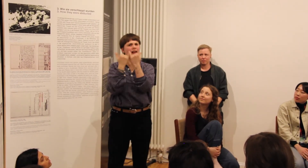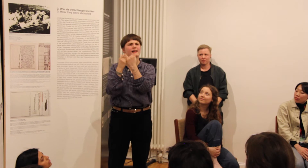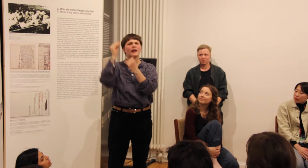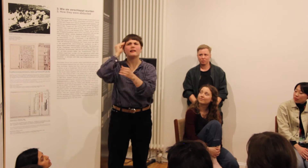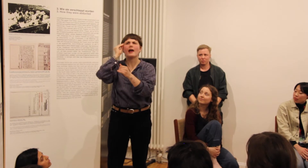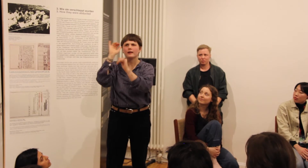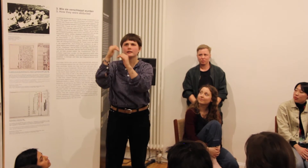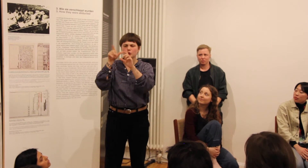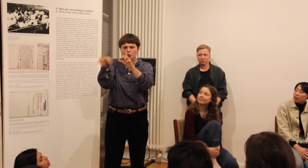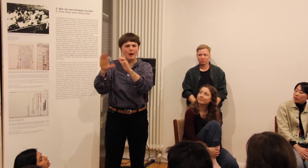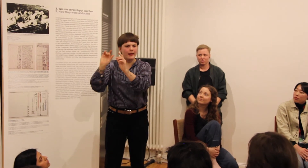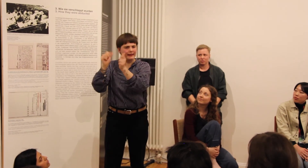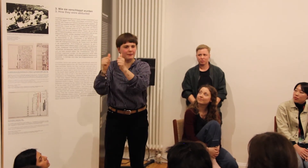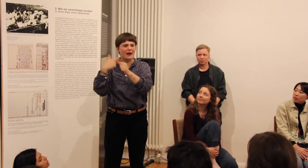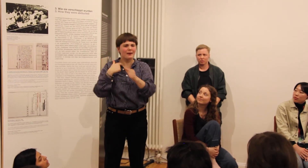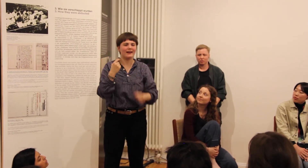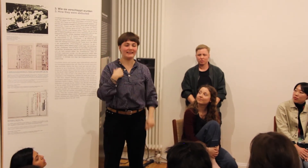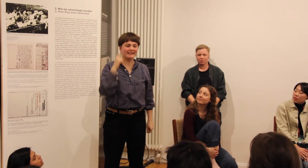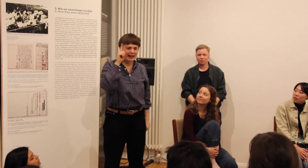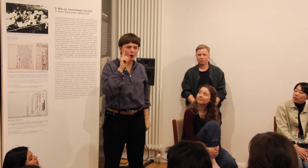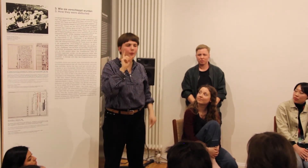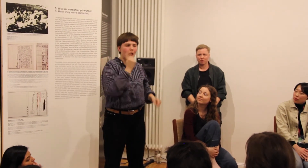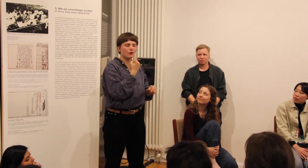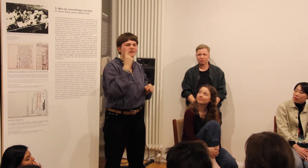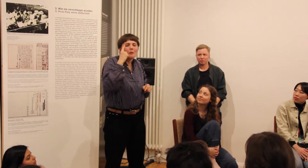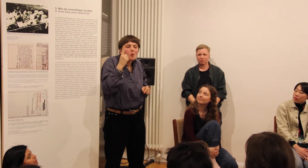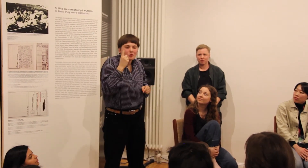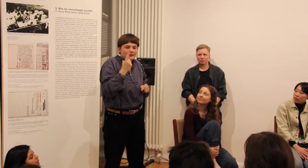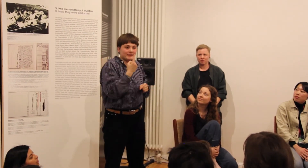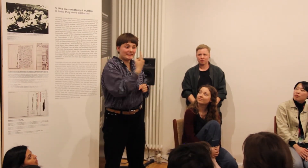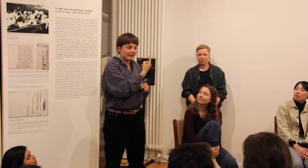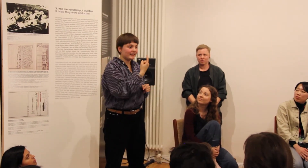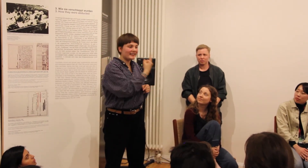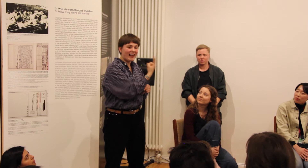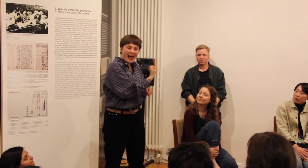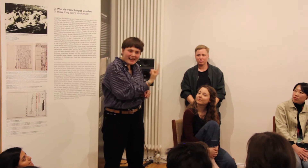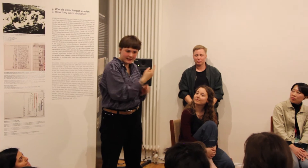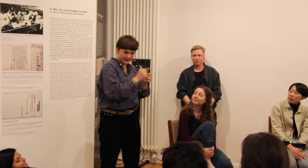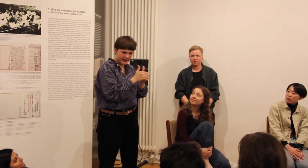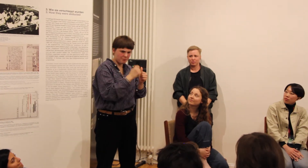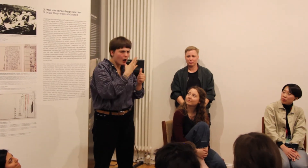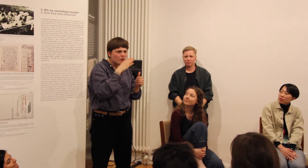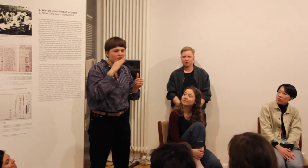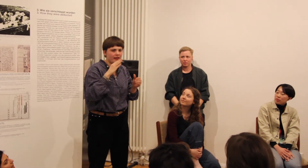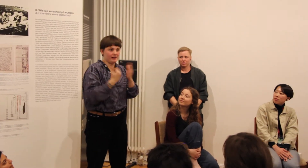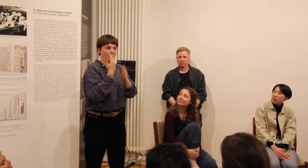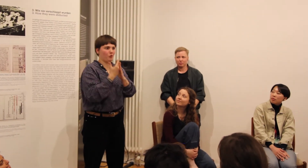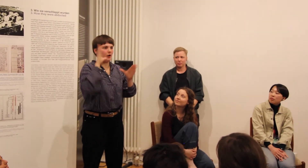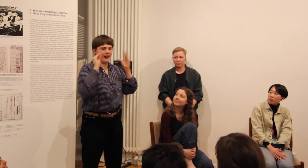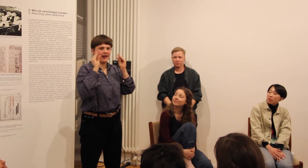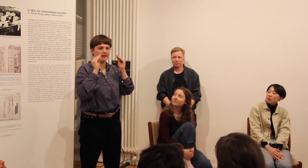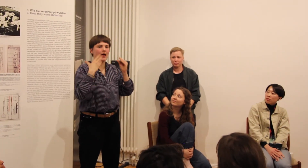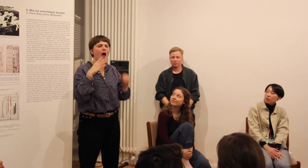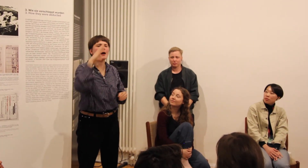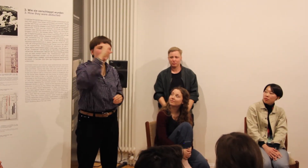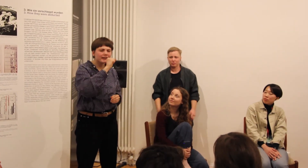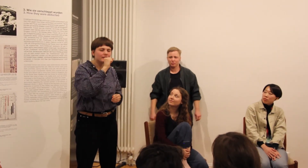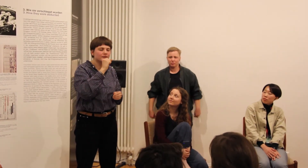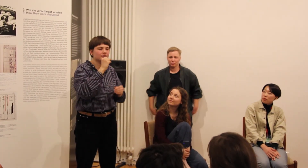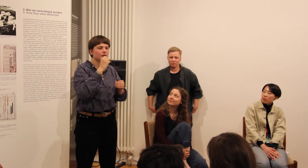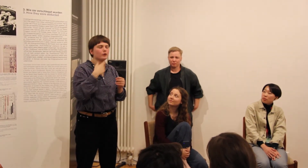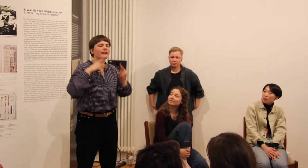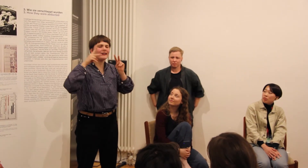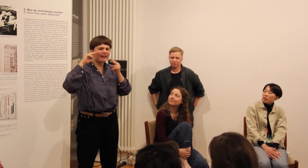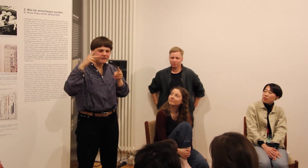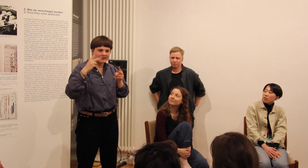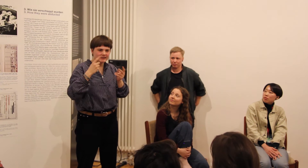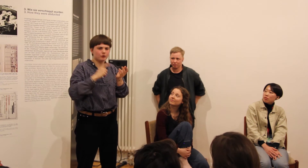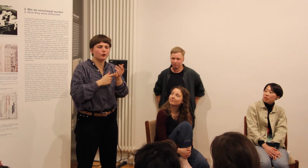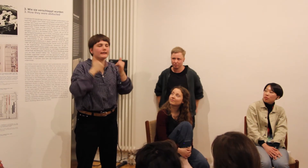Du hast natürlich sehr viel über deine Eltern gelernt und ich vermute auch, du hast sehr viel neues durch diesen Film gelernt.